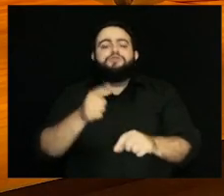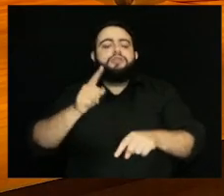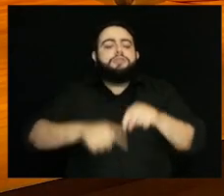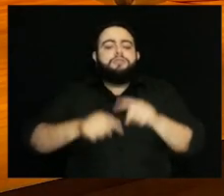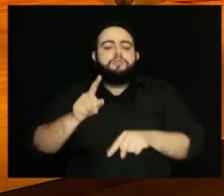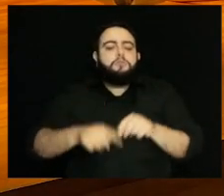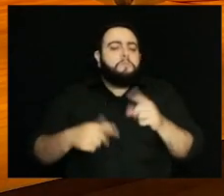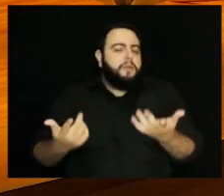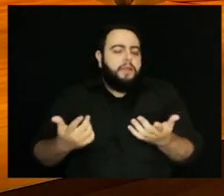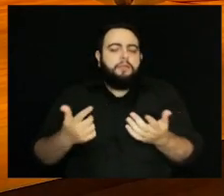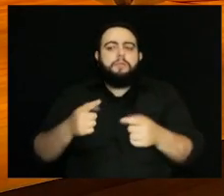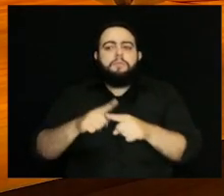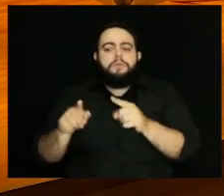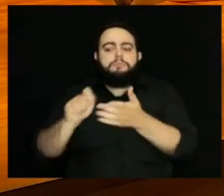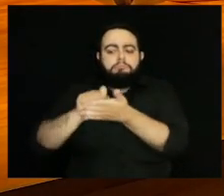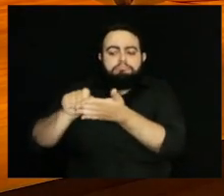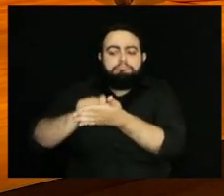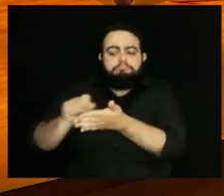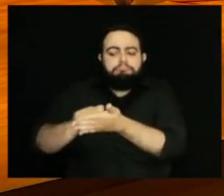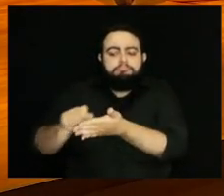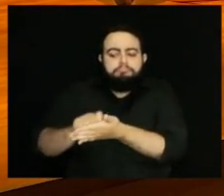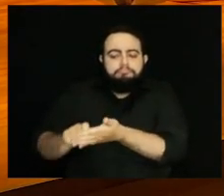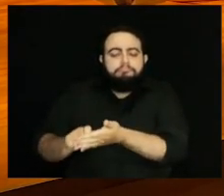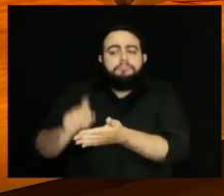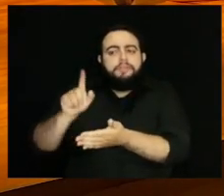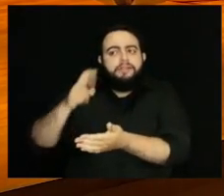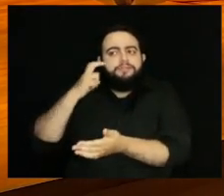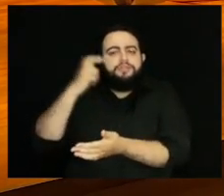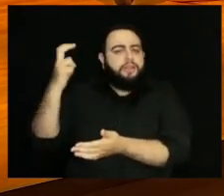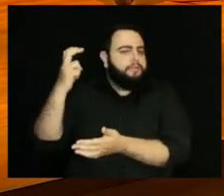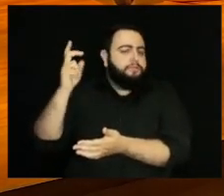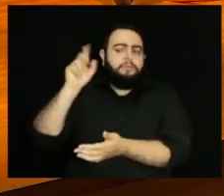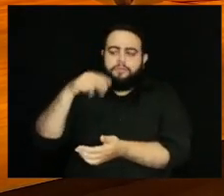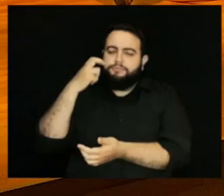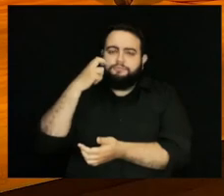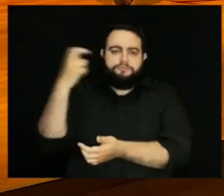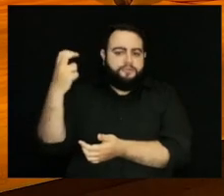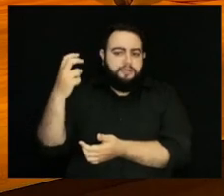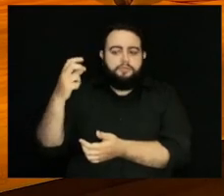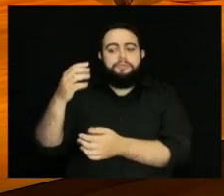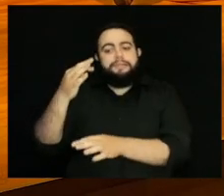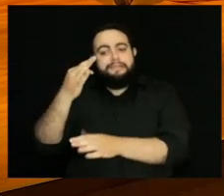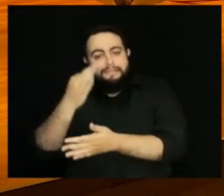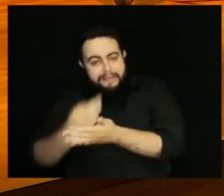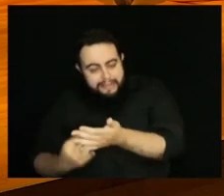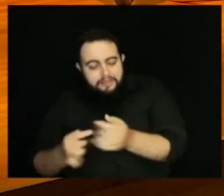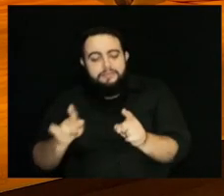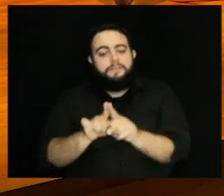cabeça dele, e que era um gênio, tanto do texto quanto da música né. Tanto que de